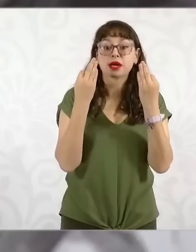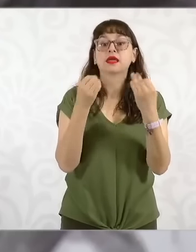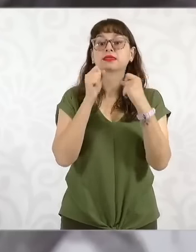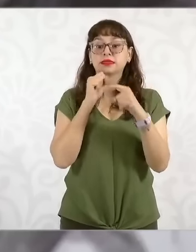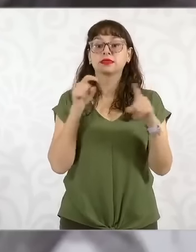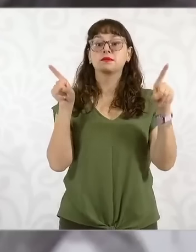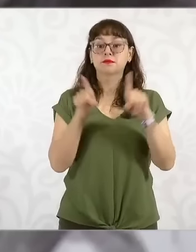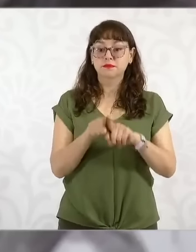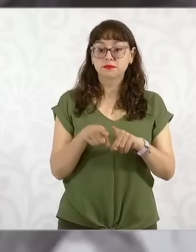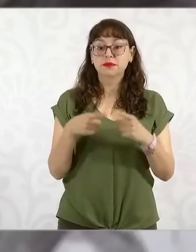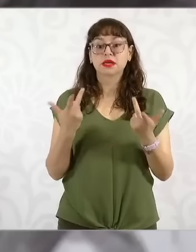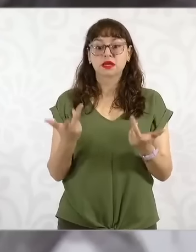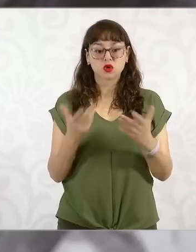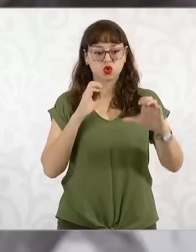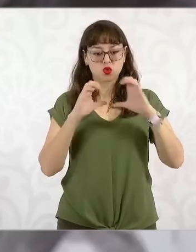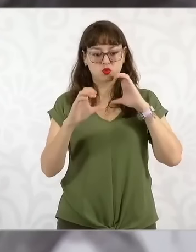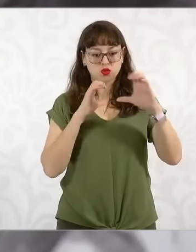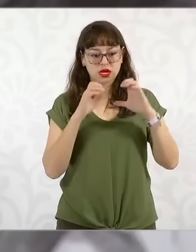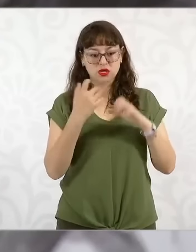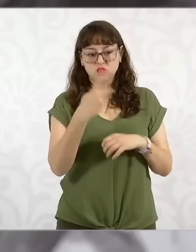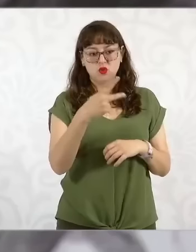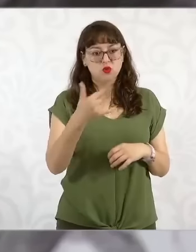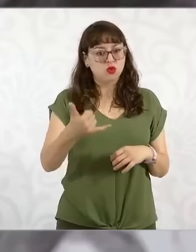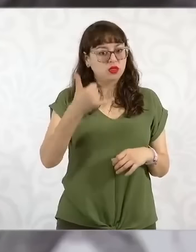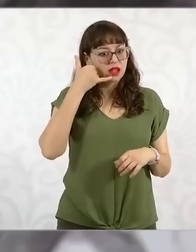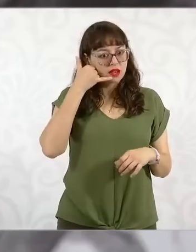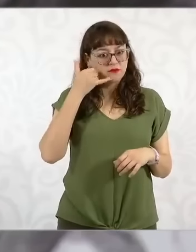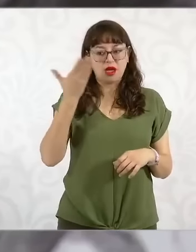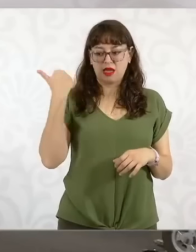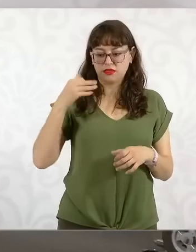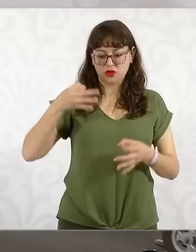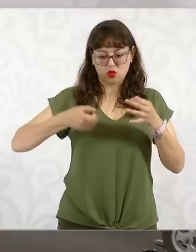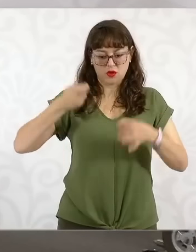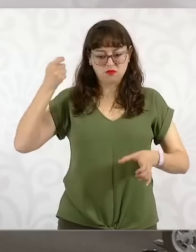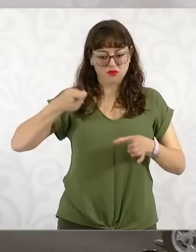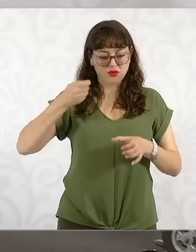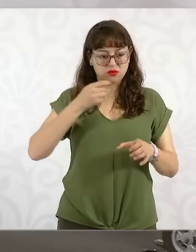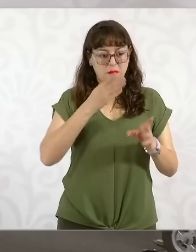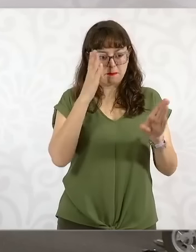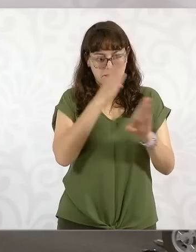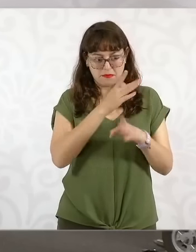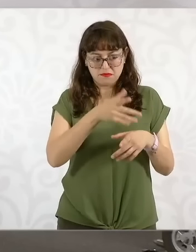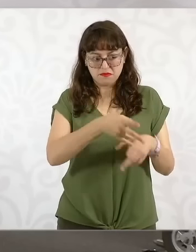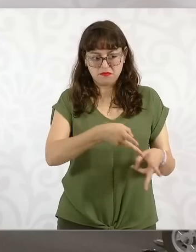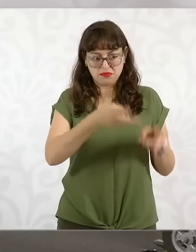mediante intervenciones de comunicaciones privadas autorizadas por un juez. Asimismo, se estableció